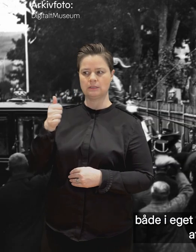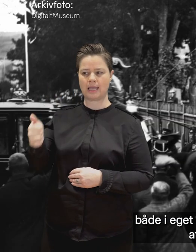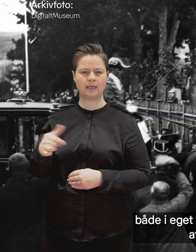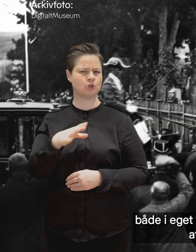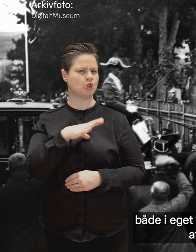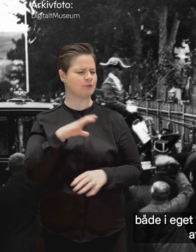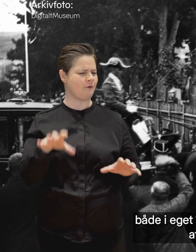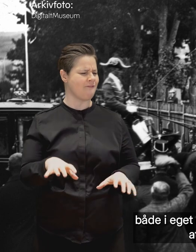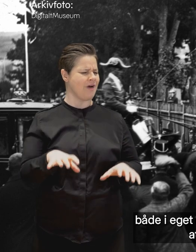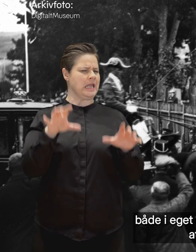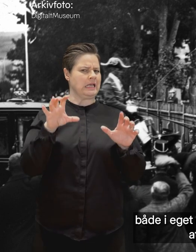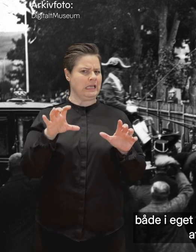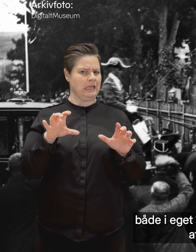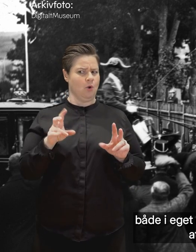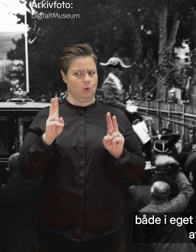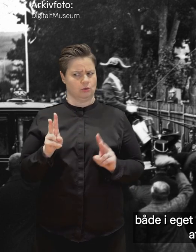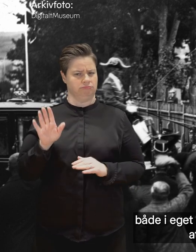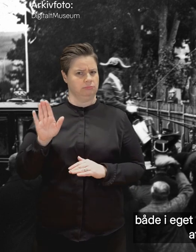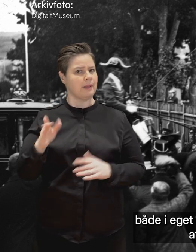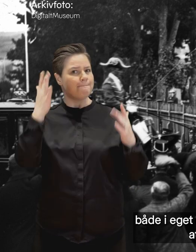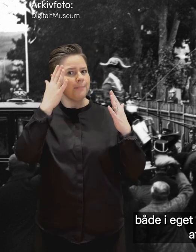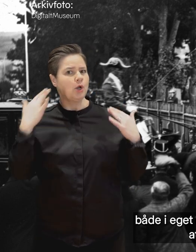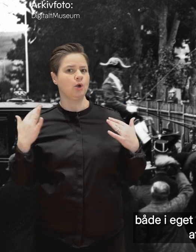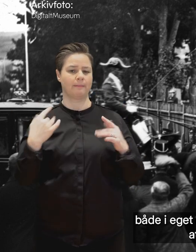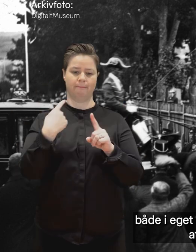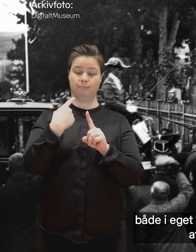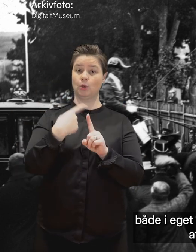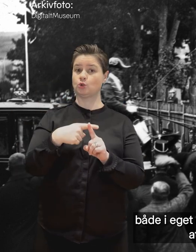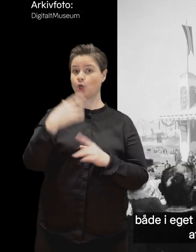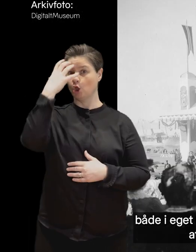både i eget bryllup og under kroningen, at alle så på henne.